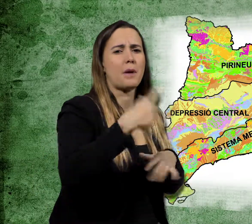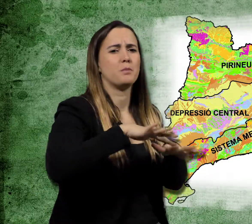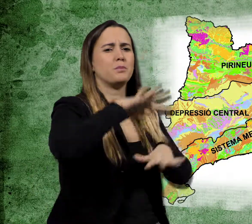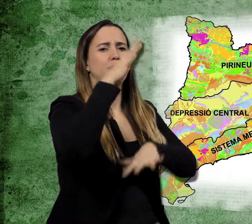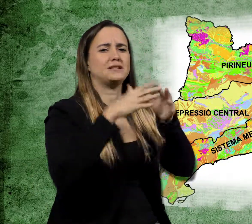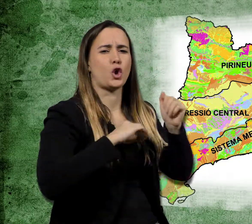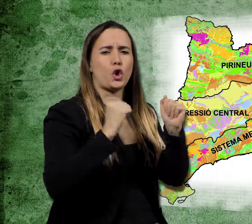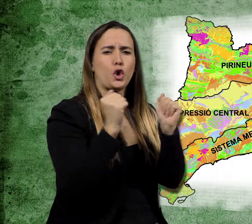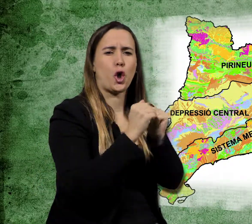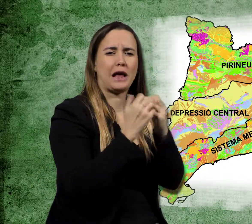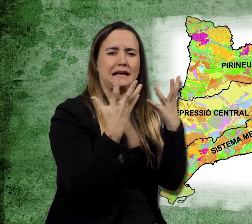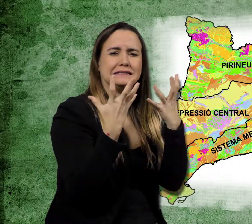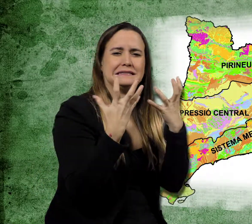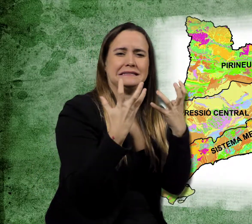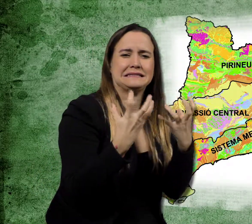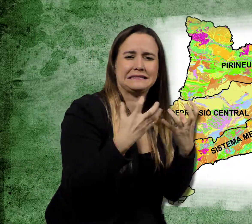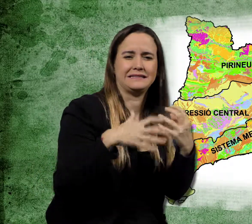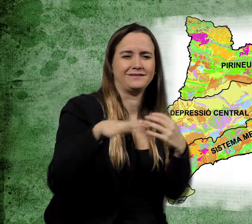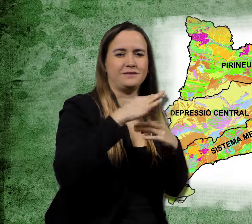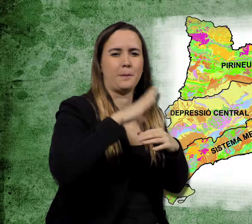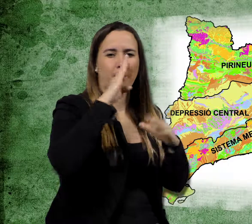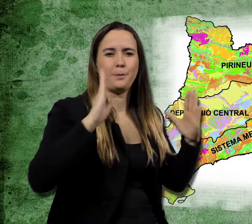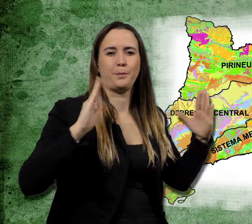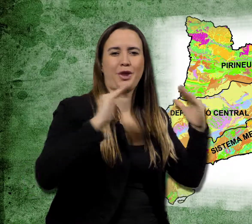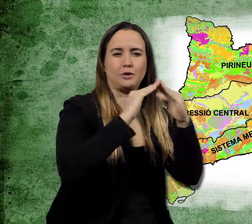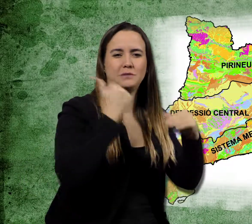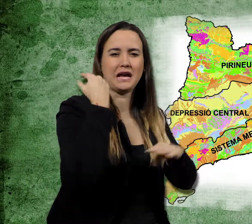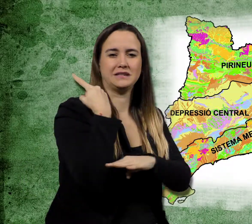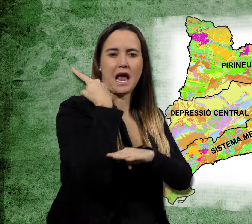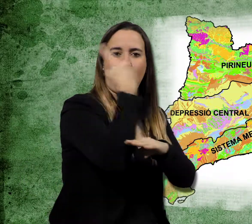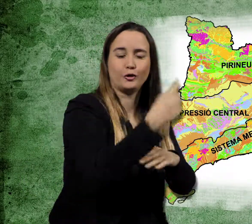fins als paisatges de roques agrestes que porten fins als becs més alts,